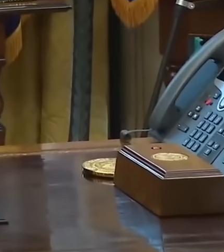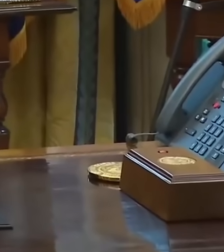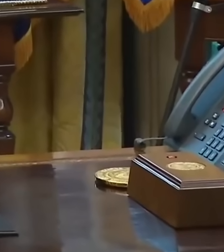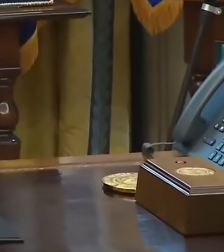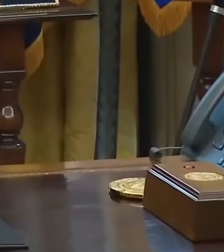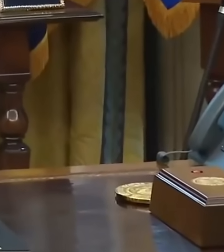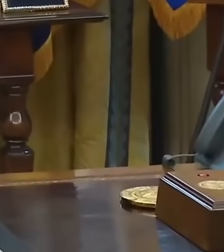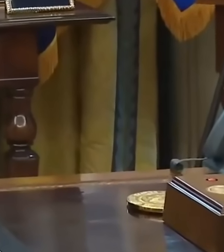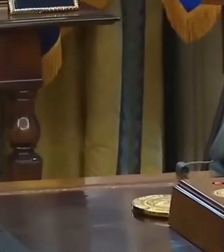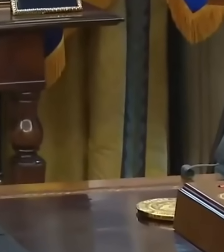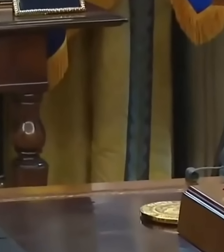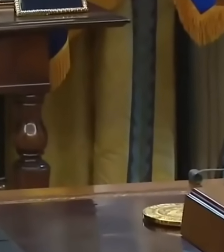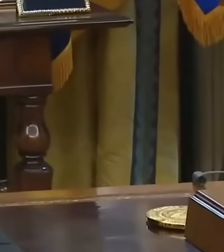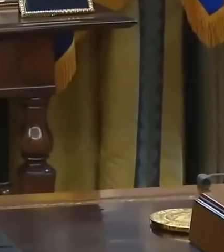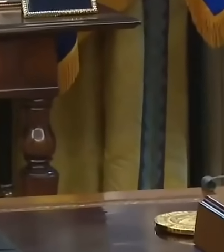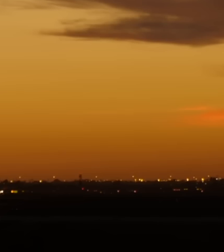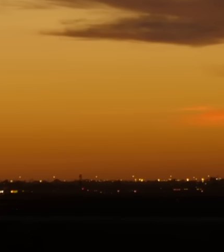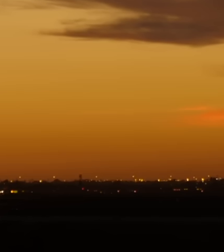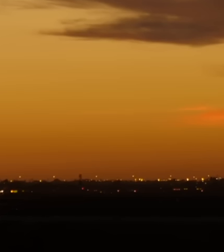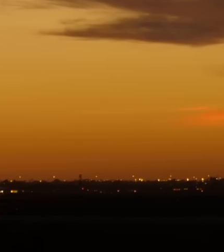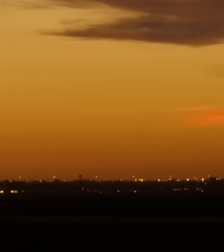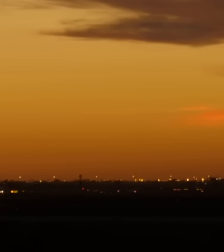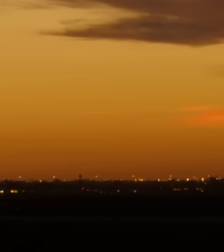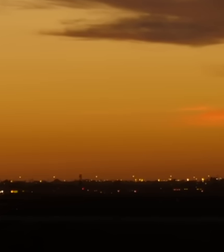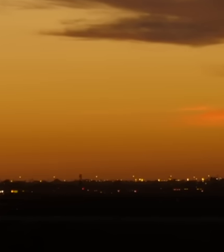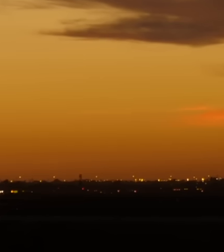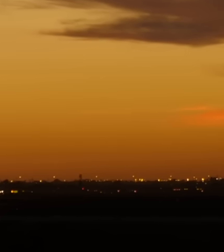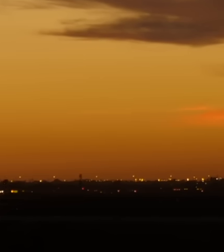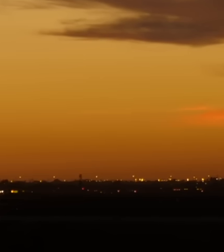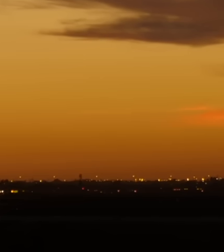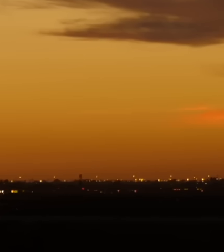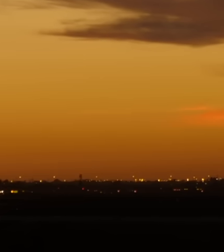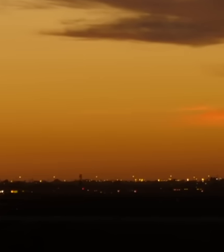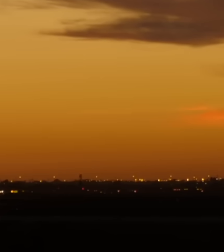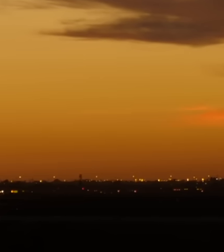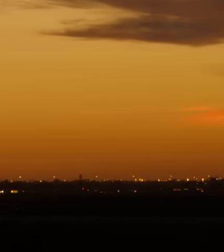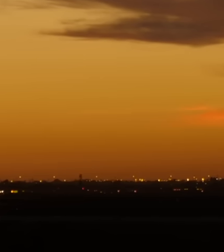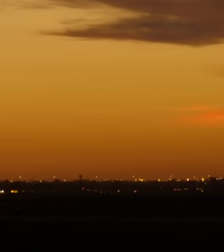solicitudes de vuelo de México tras denunciar un incumplimiento del acuerdo de transporte aéreo